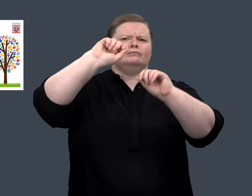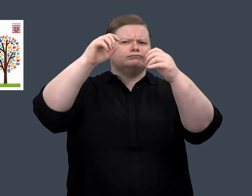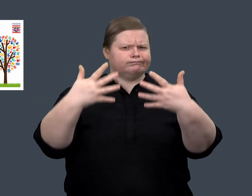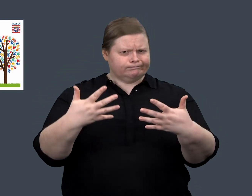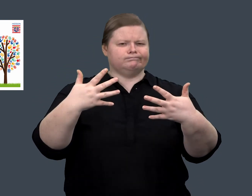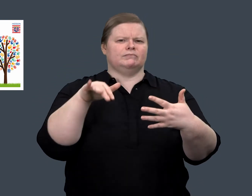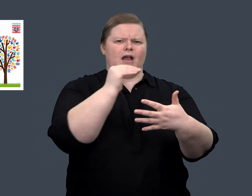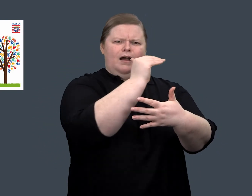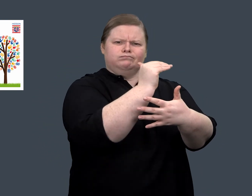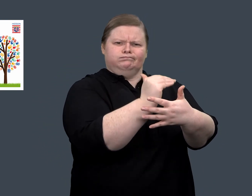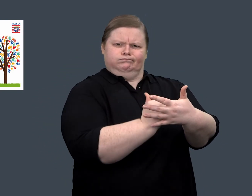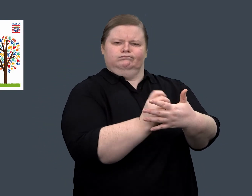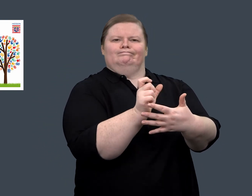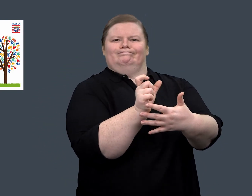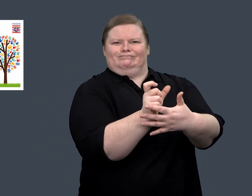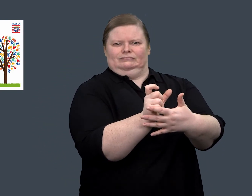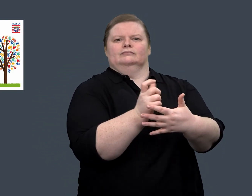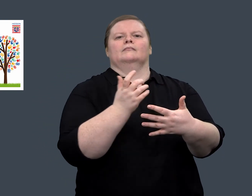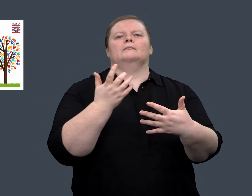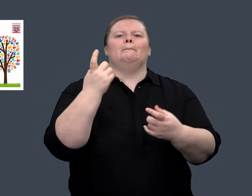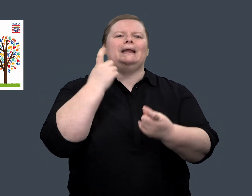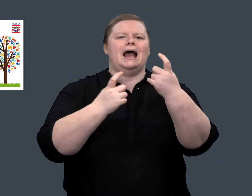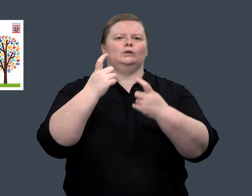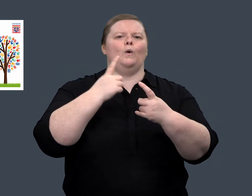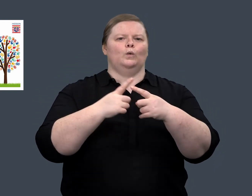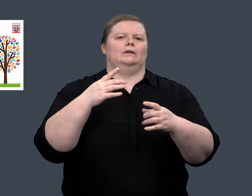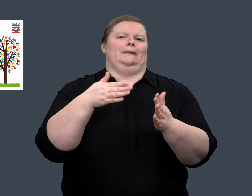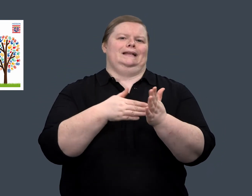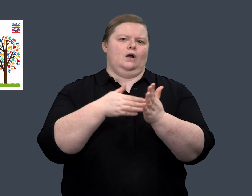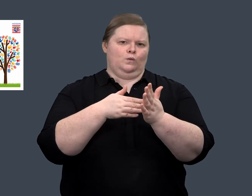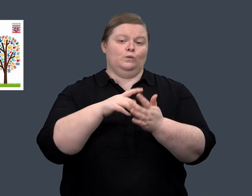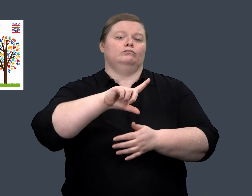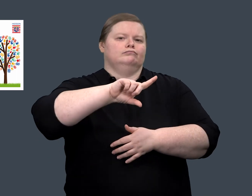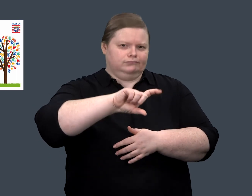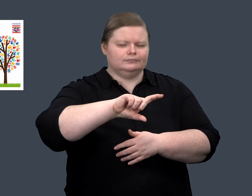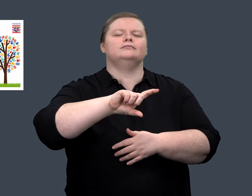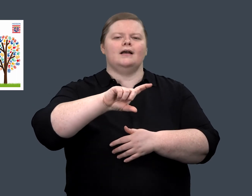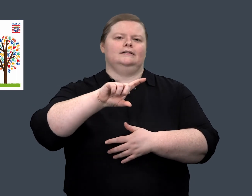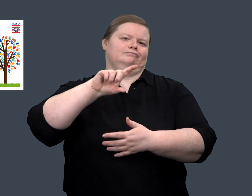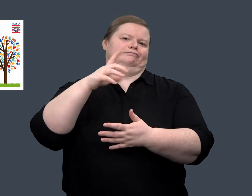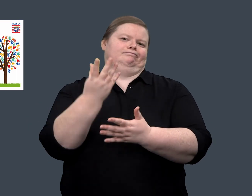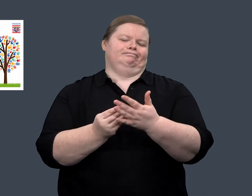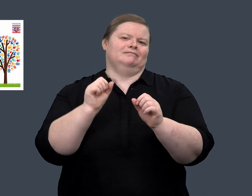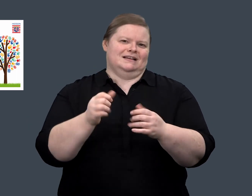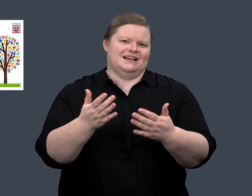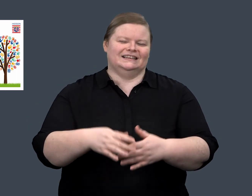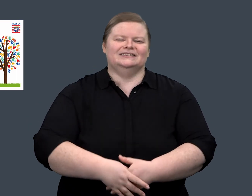und wählen den Reiter „Migration und Behinderung“.